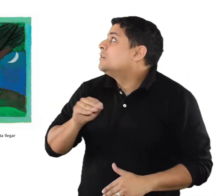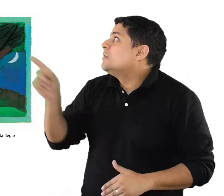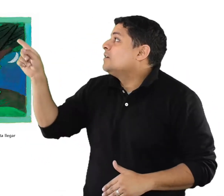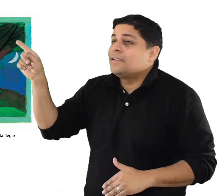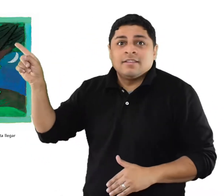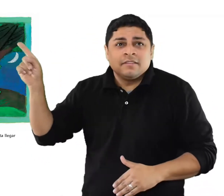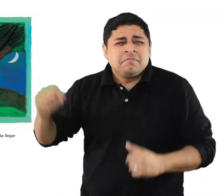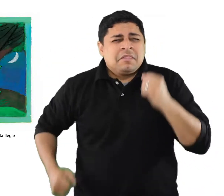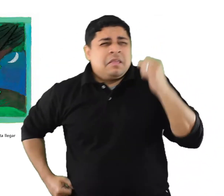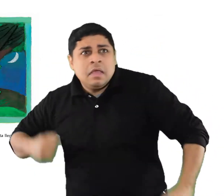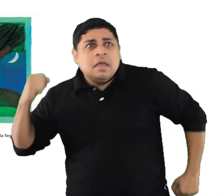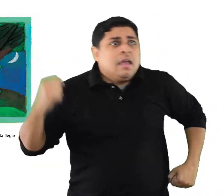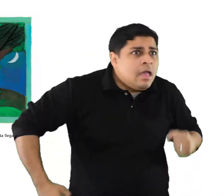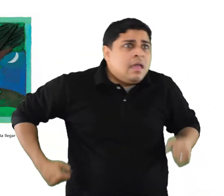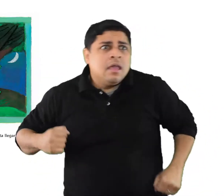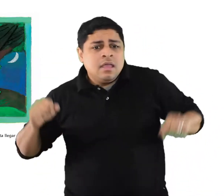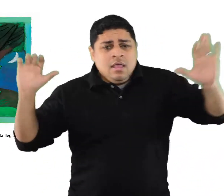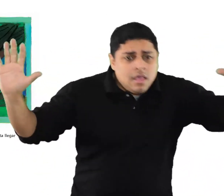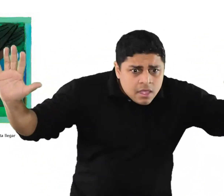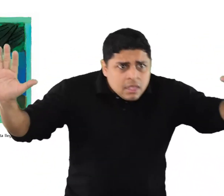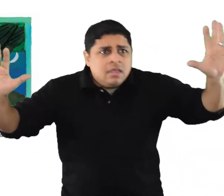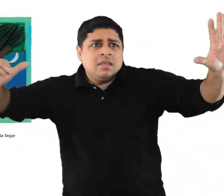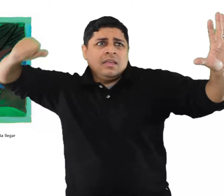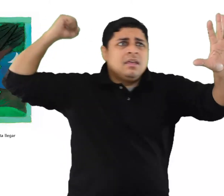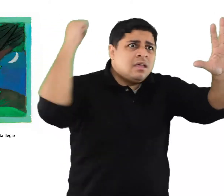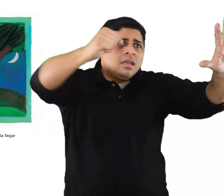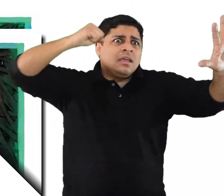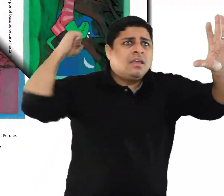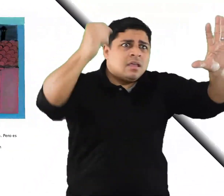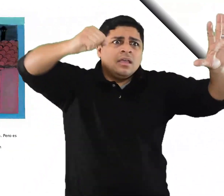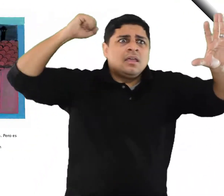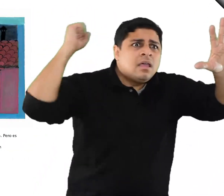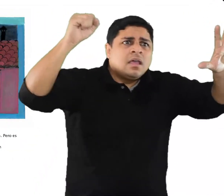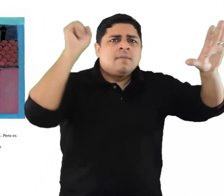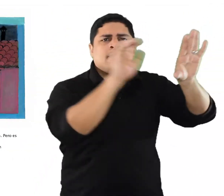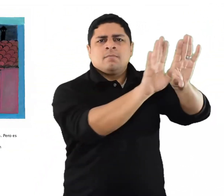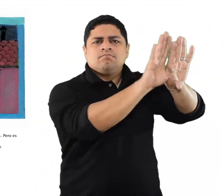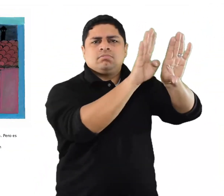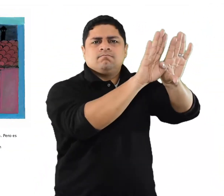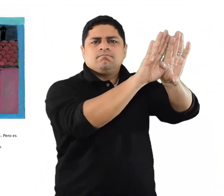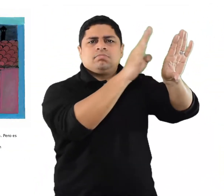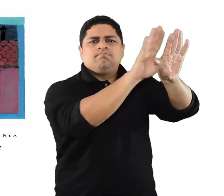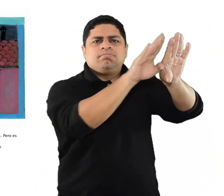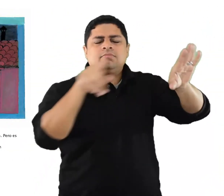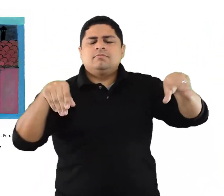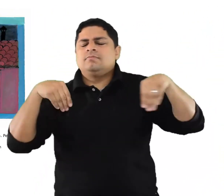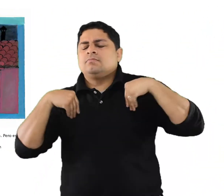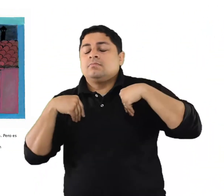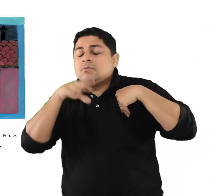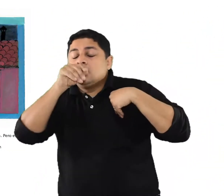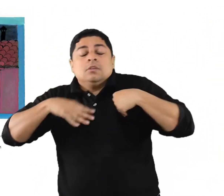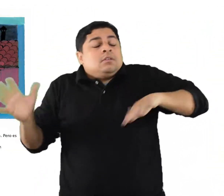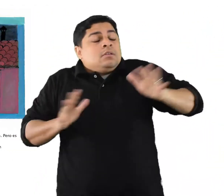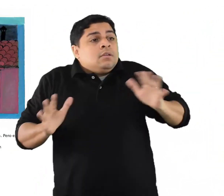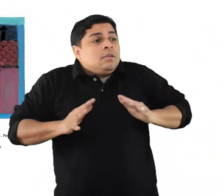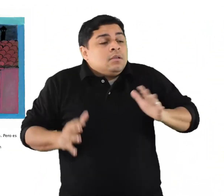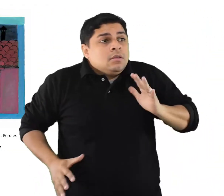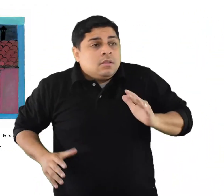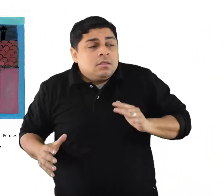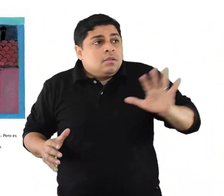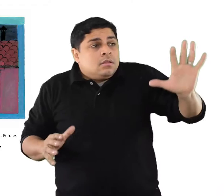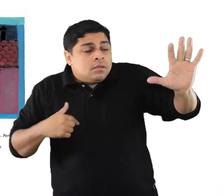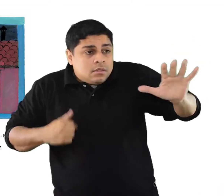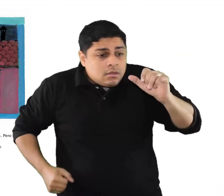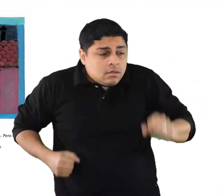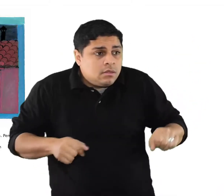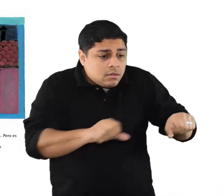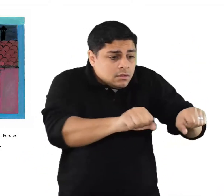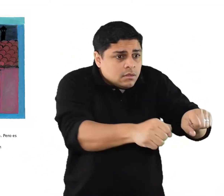corria despavorido hasta que llego a la casa, tocando desesperadamente, mientras la puerta retumbaba y despierta de un susto al Sr. Pato, quien corre a ver lo que pasaba